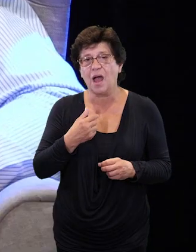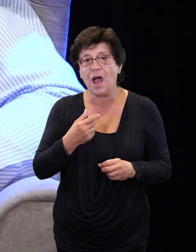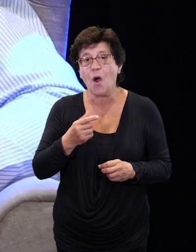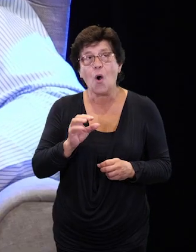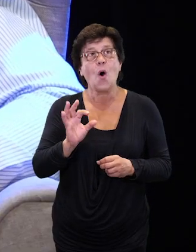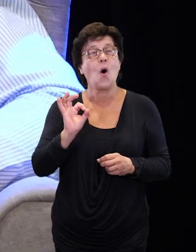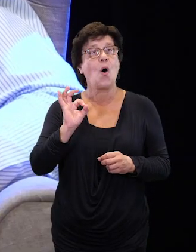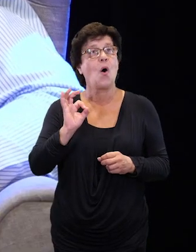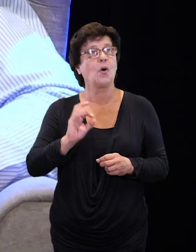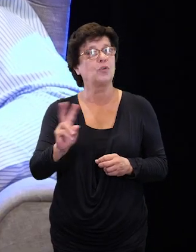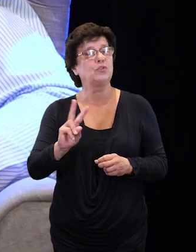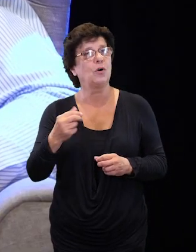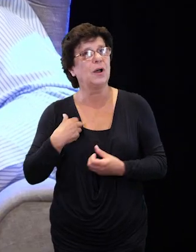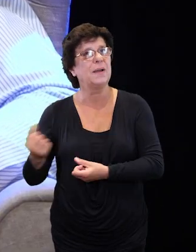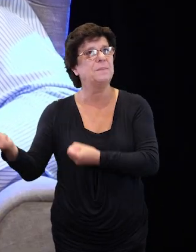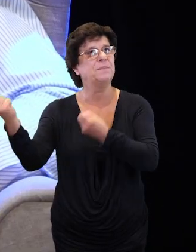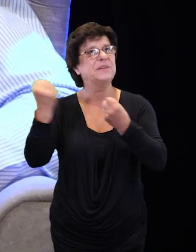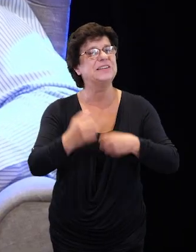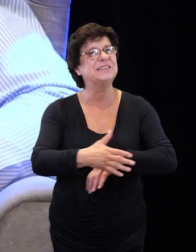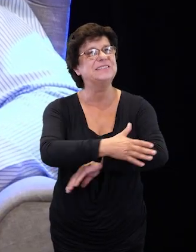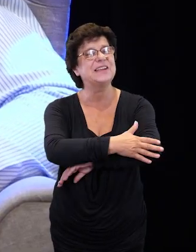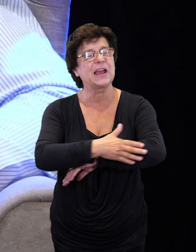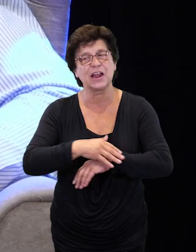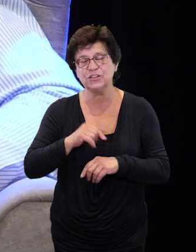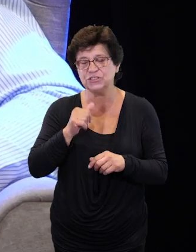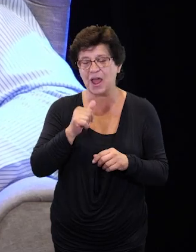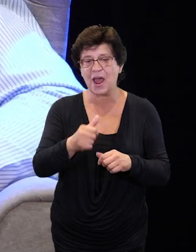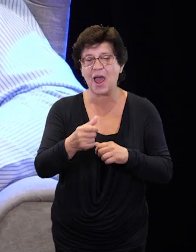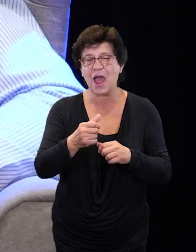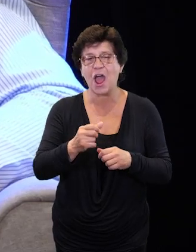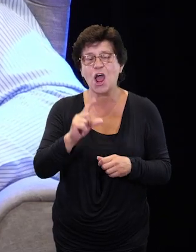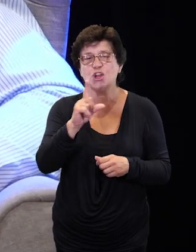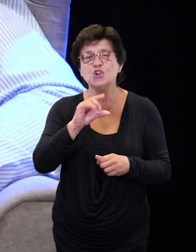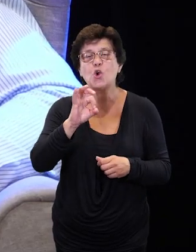"O, ktoś mi przywiózł z innego kraju to i tamto". Ja mówię: "Ale przecież nawet my nie wiemy, co to jest,